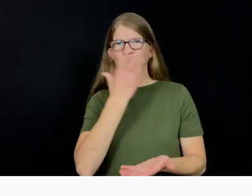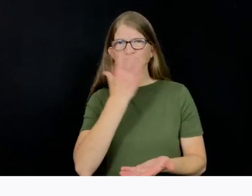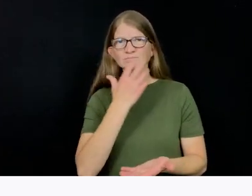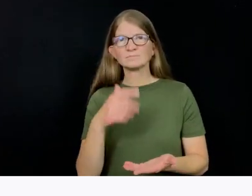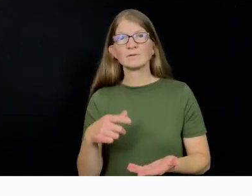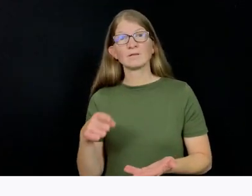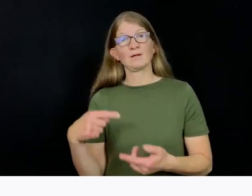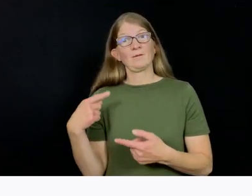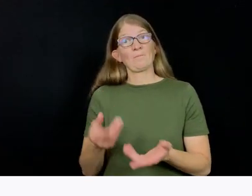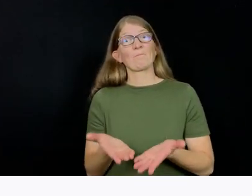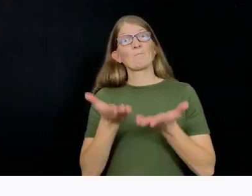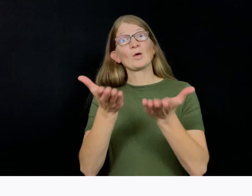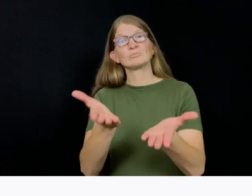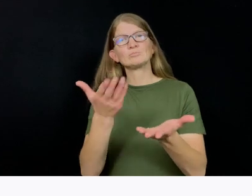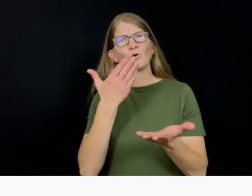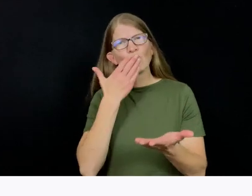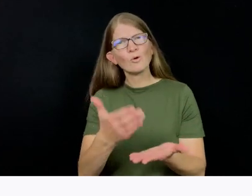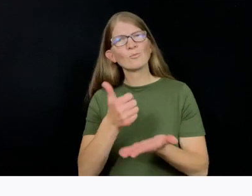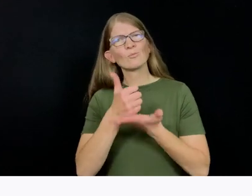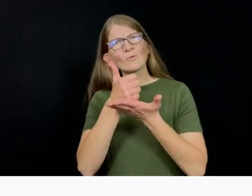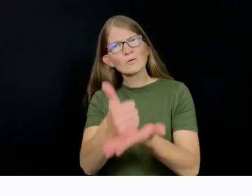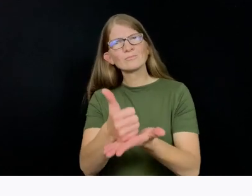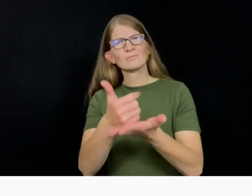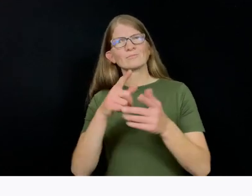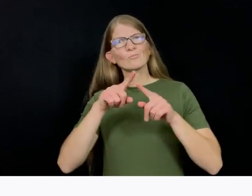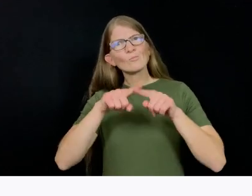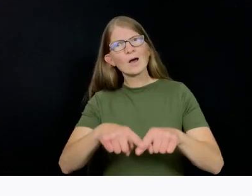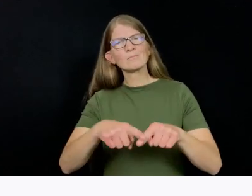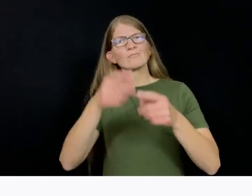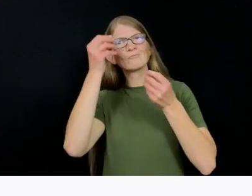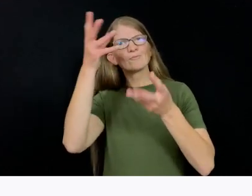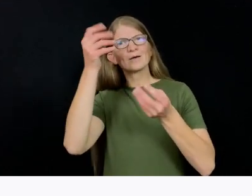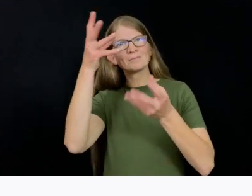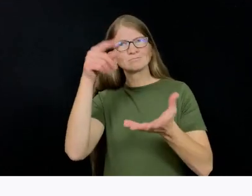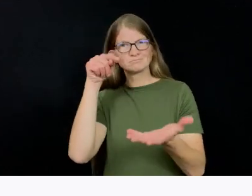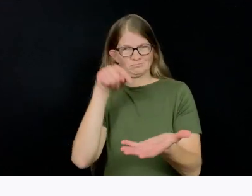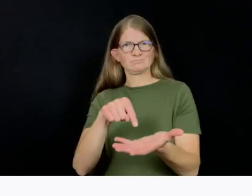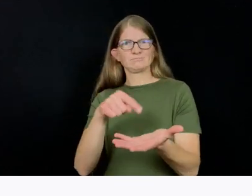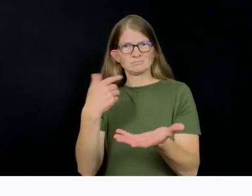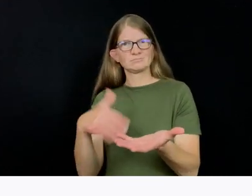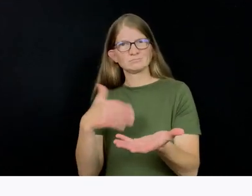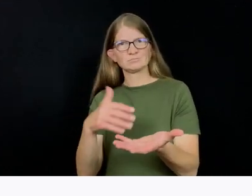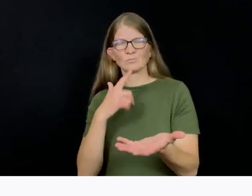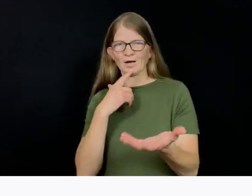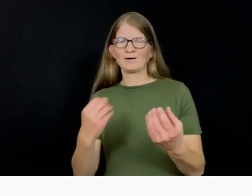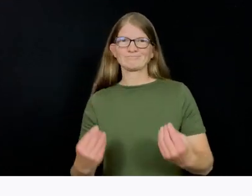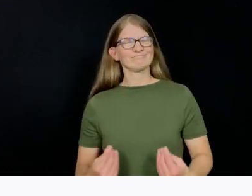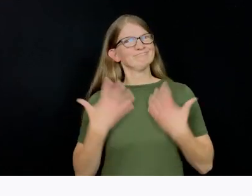تقديم معلومات جيّدة ومفيدة وموثوقة هو ما يدفعني حقًا